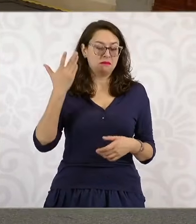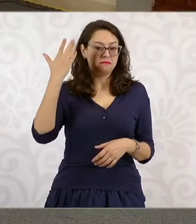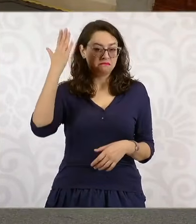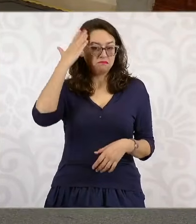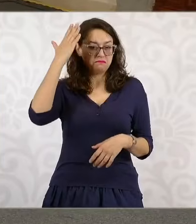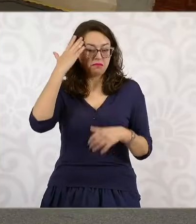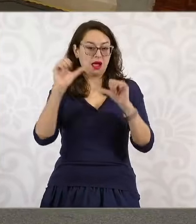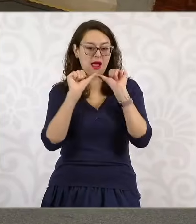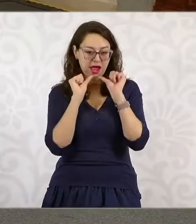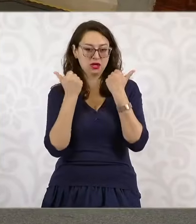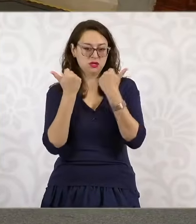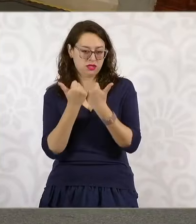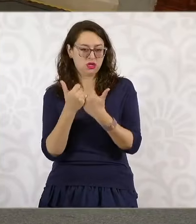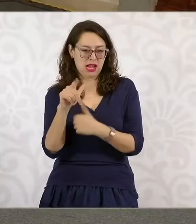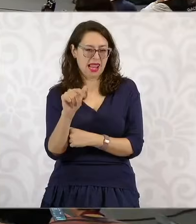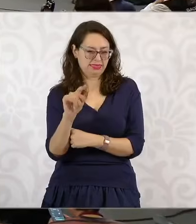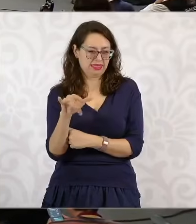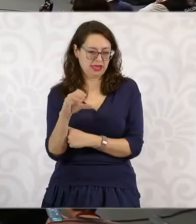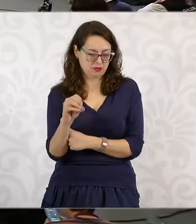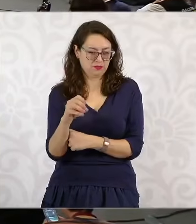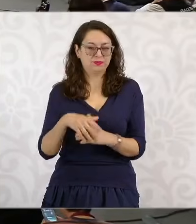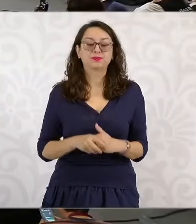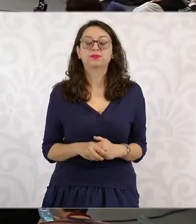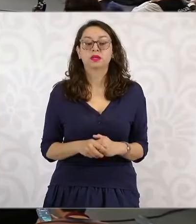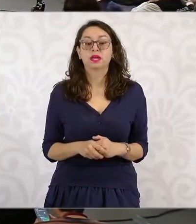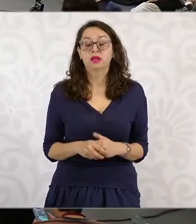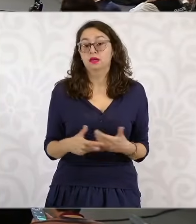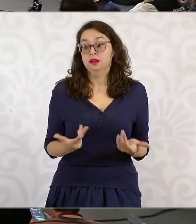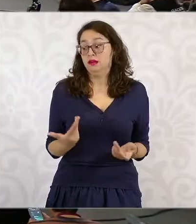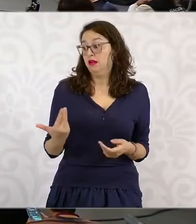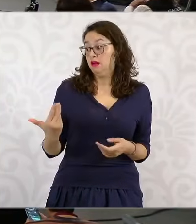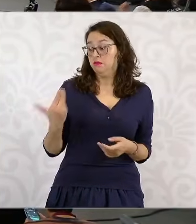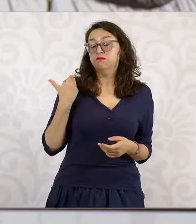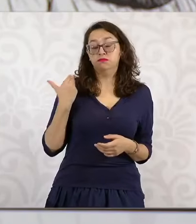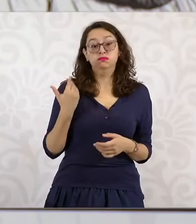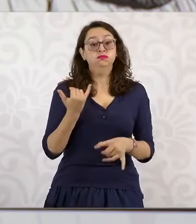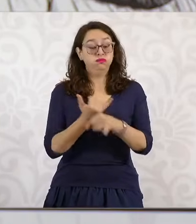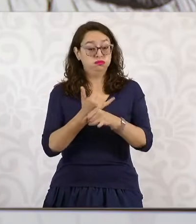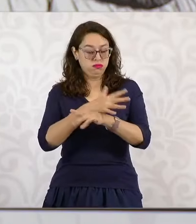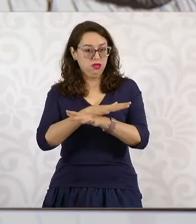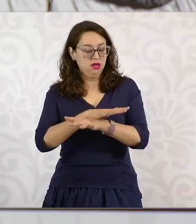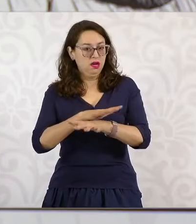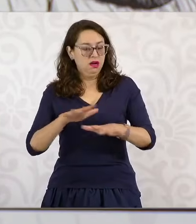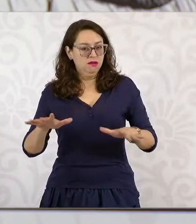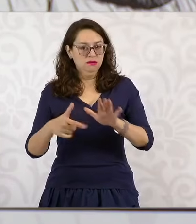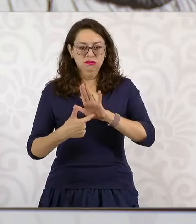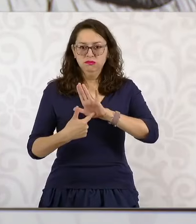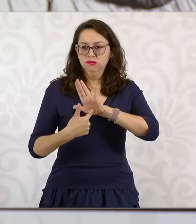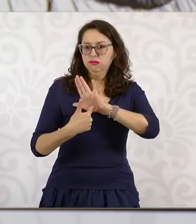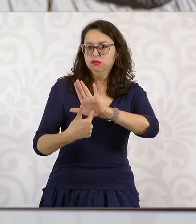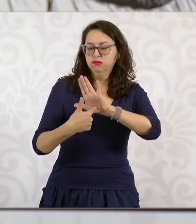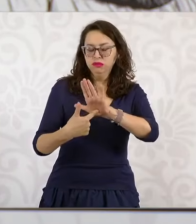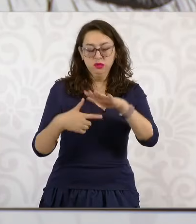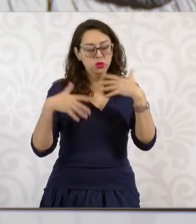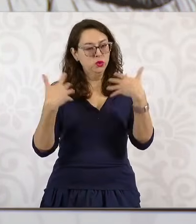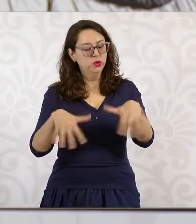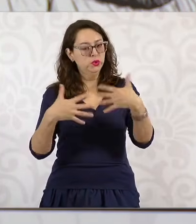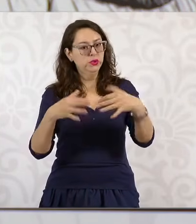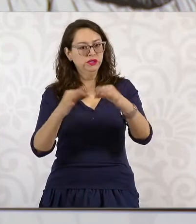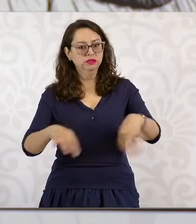Eh, recientemente salieron datos muy importantes que muestran esta relación y la importancia de